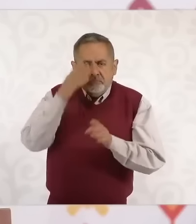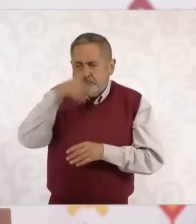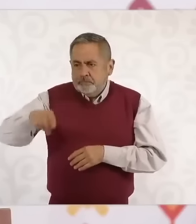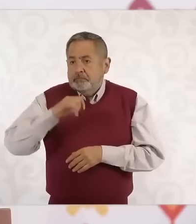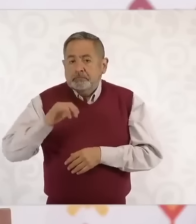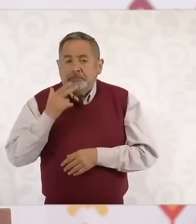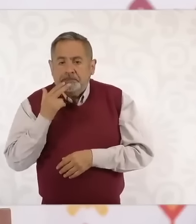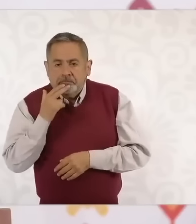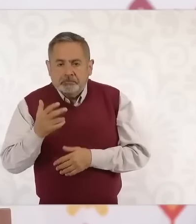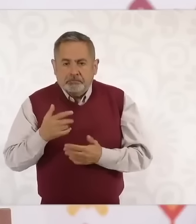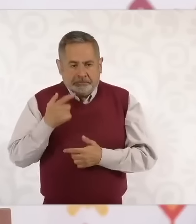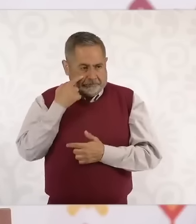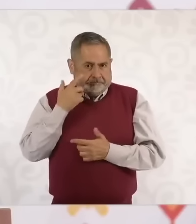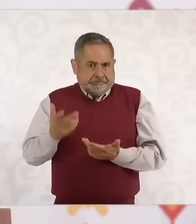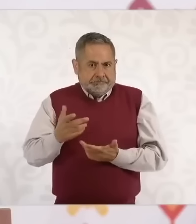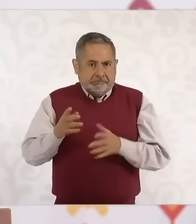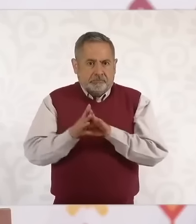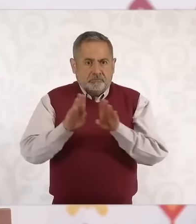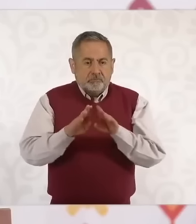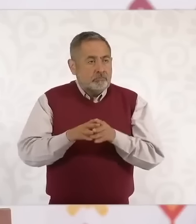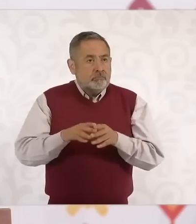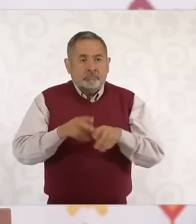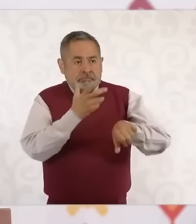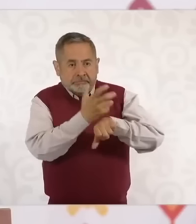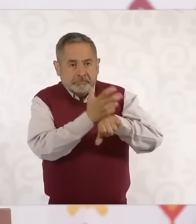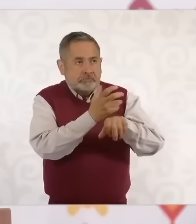que ver nada más los números en el crecimiento del comercio entre ambos países y el éxito que